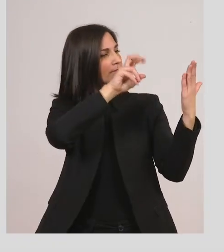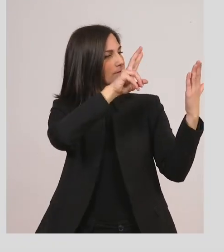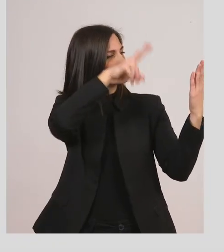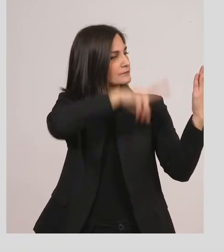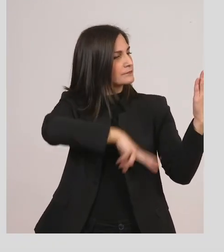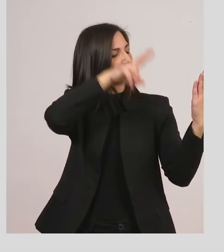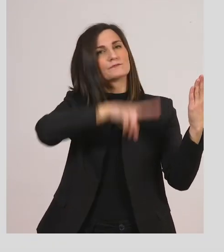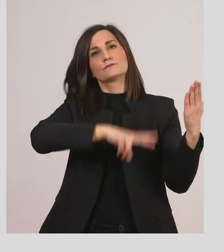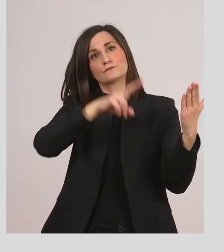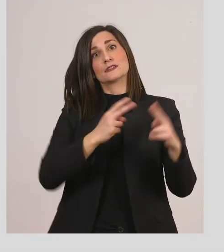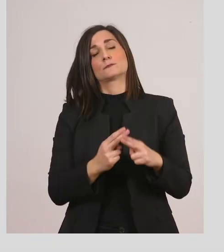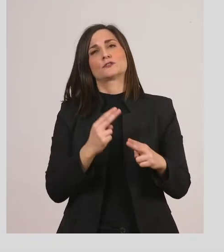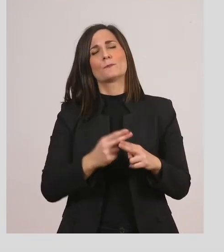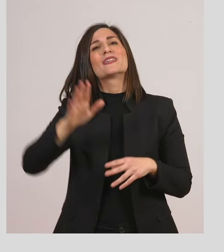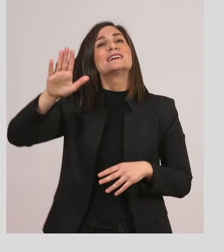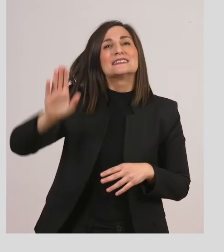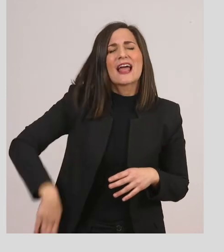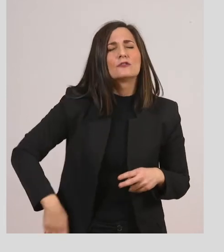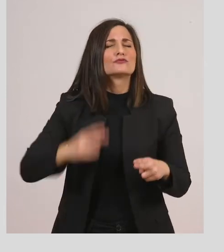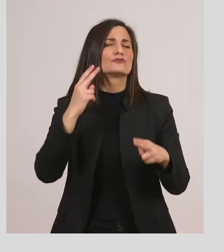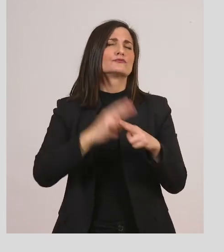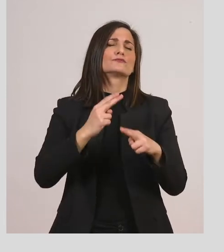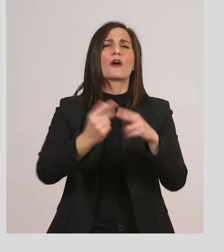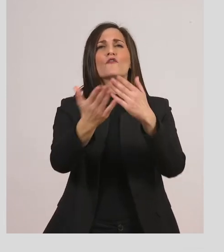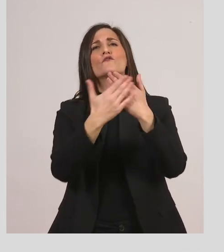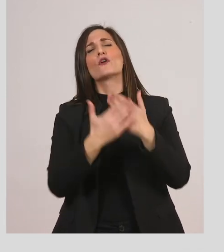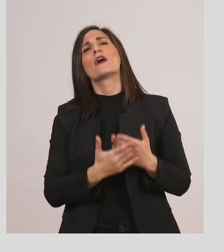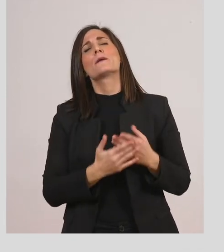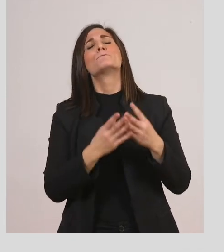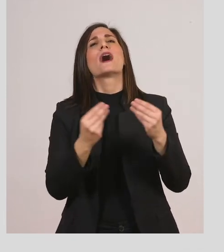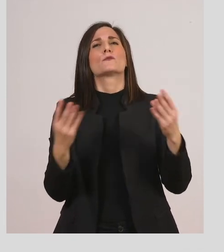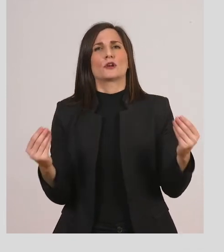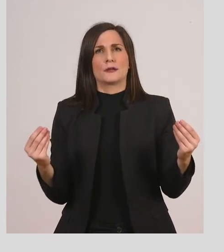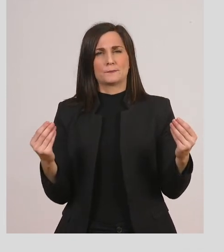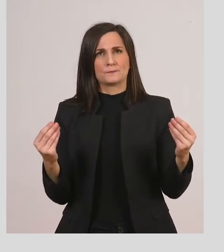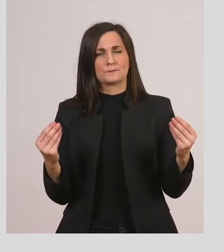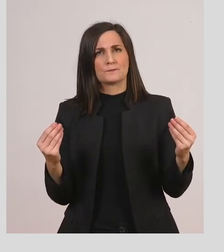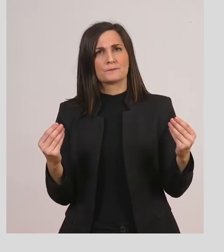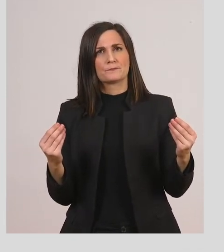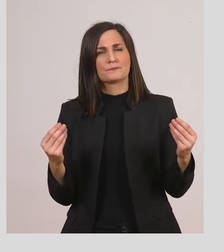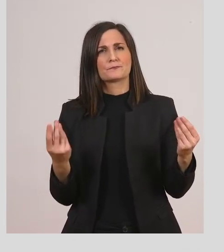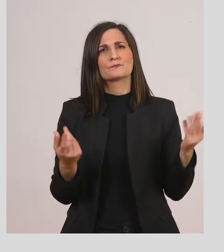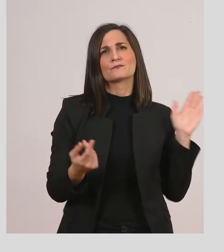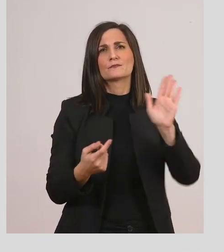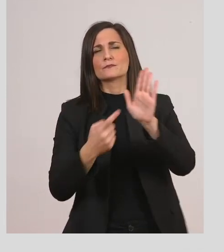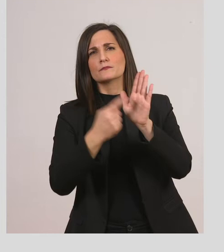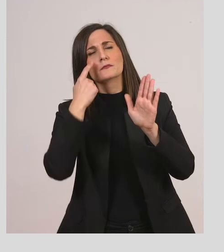Τέλος, είναι πολύ χρήσιμο να εφαρμόζουμε κάποιες... Να κάνουμε κάποιες ερωτήσεις στον εαυτό μας,